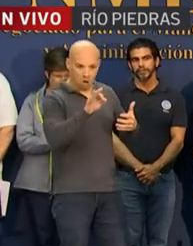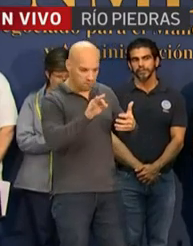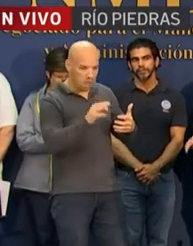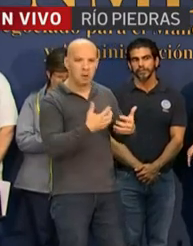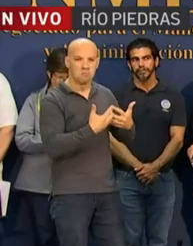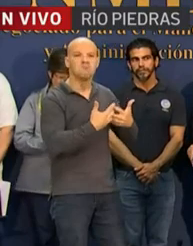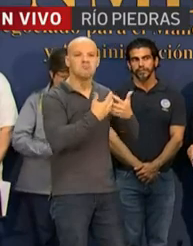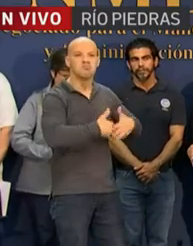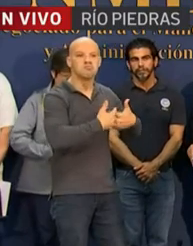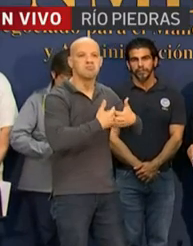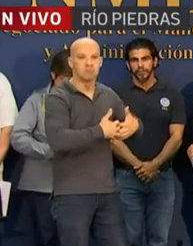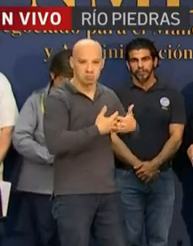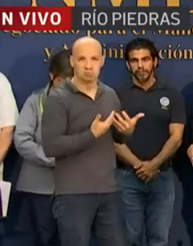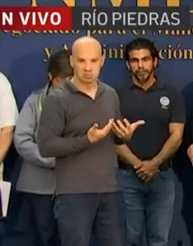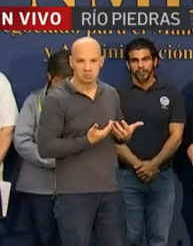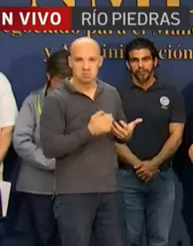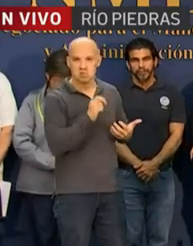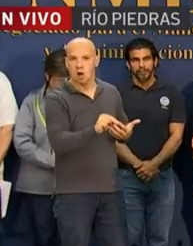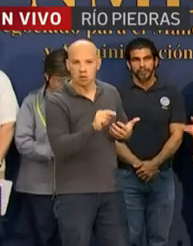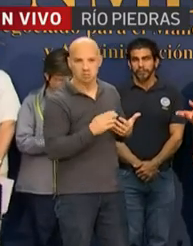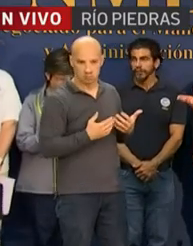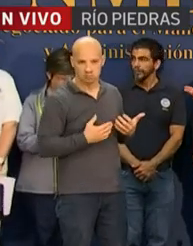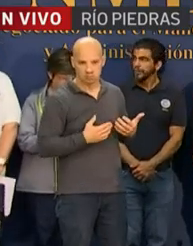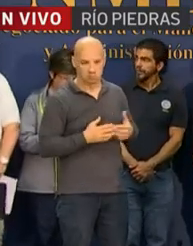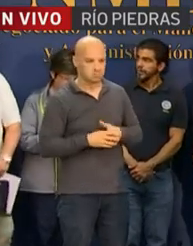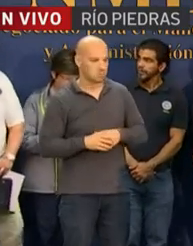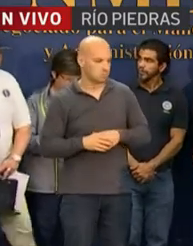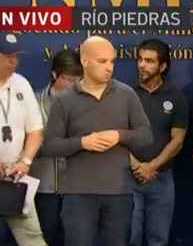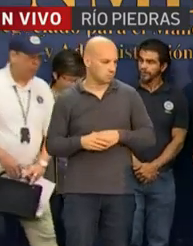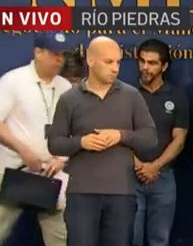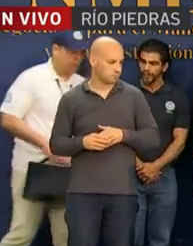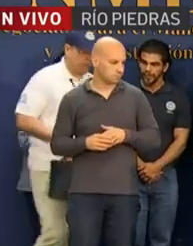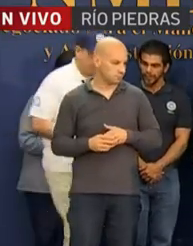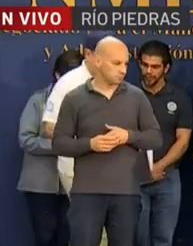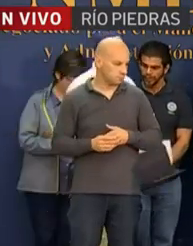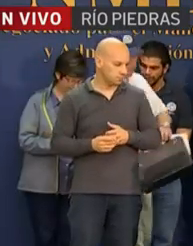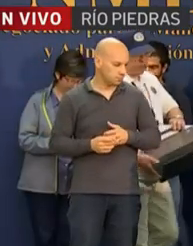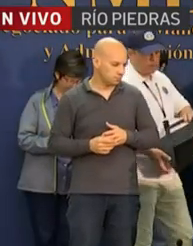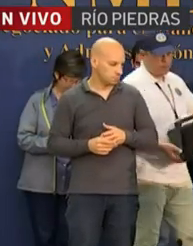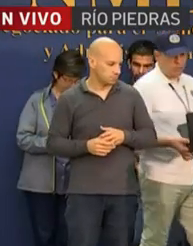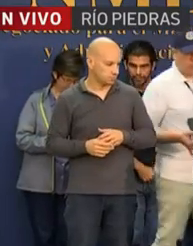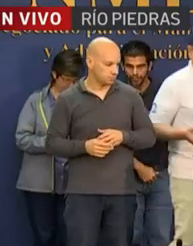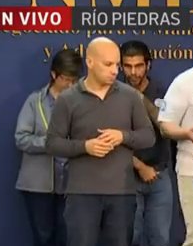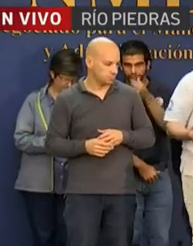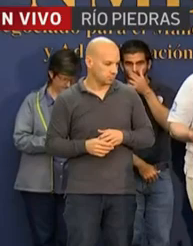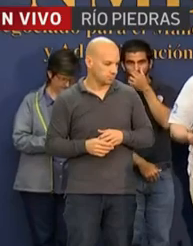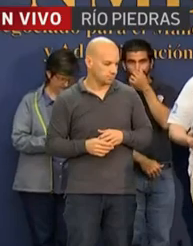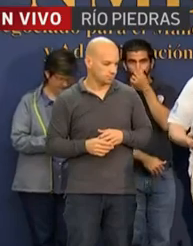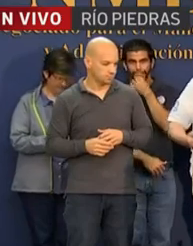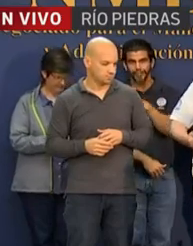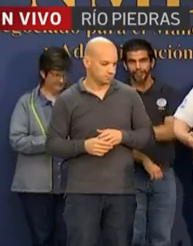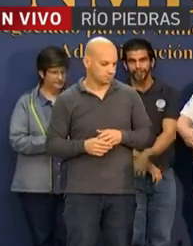EQUIPO, EN COLABORACIÓN CONSTANTE. LUMA CON ENERGÍA